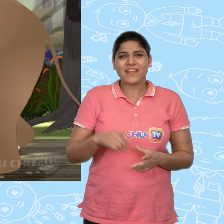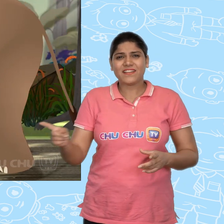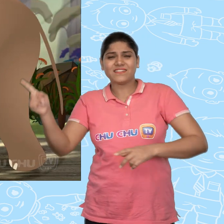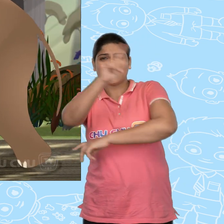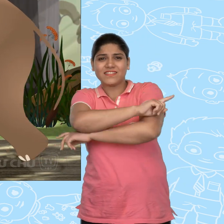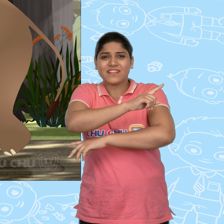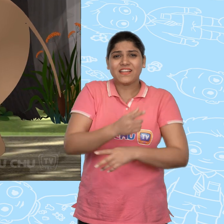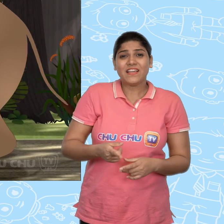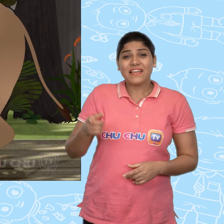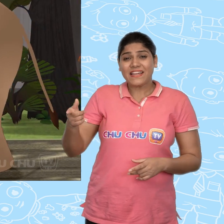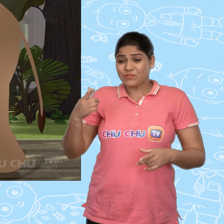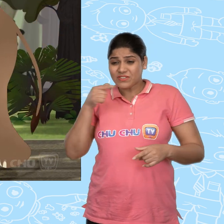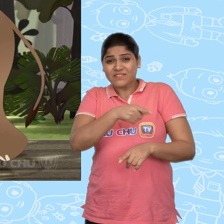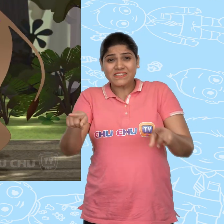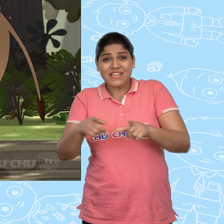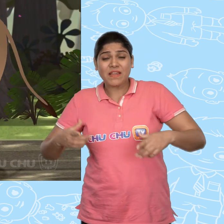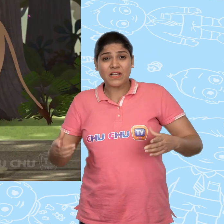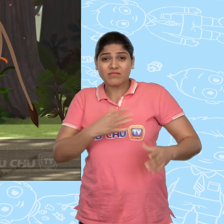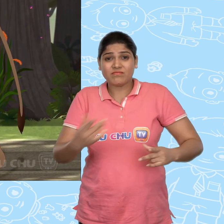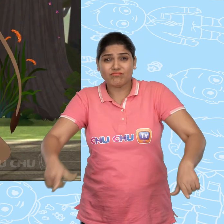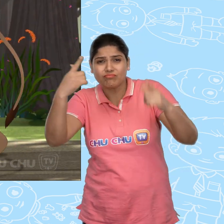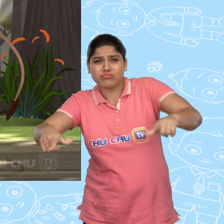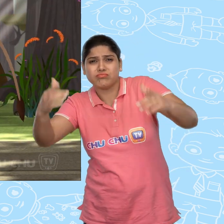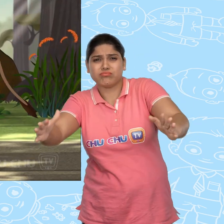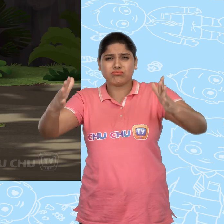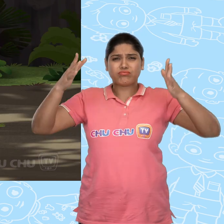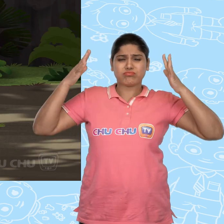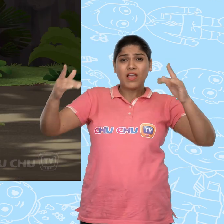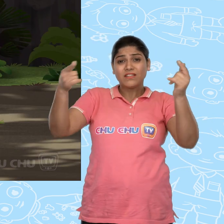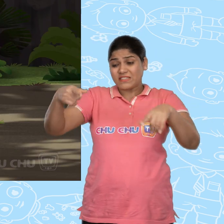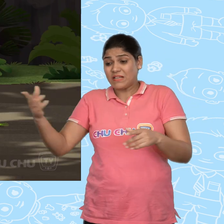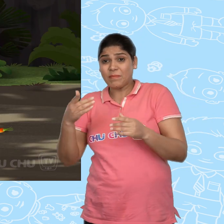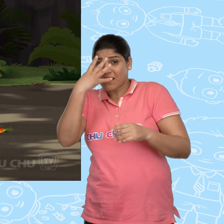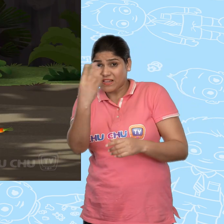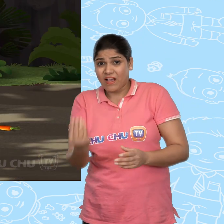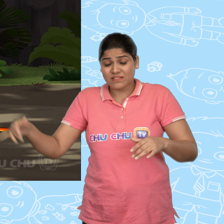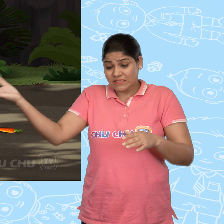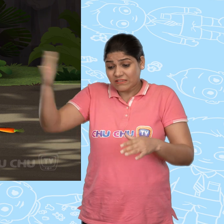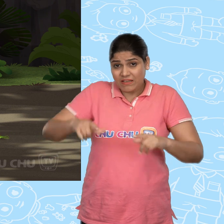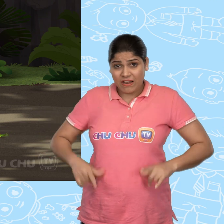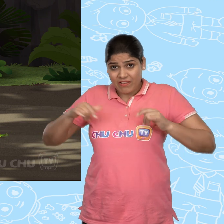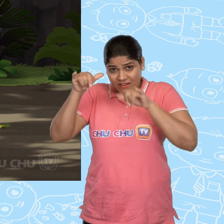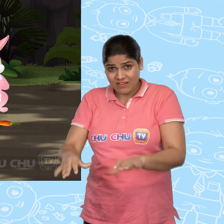एक दिन, एक हाथी उसी जंगल में रहने आया. वो खरगोशों के साथ अच्छे से पेश नहीं आता था..